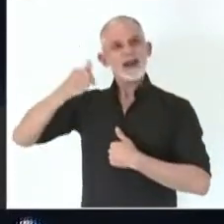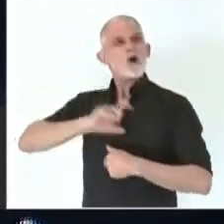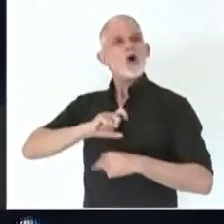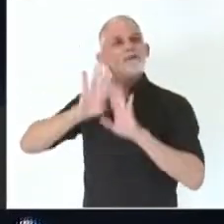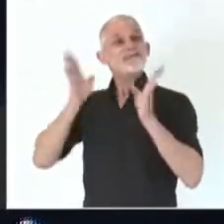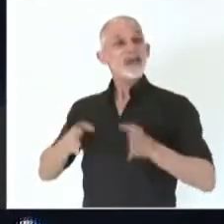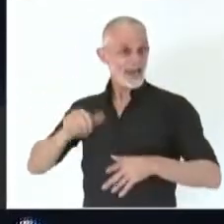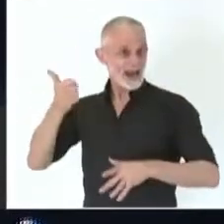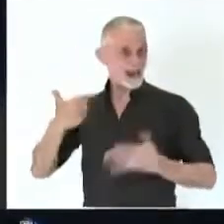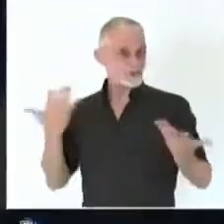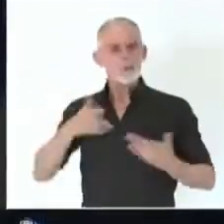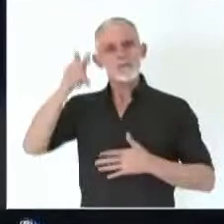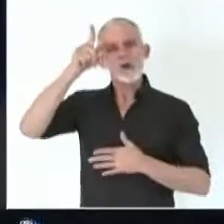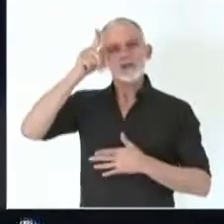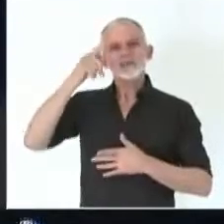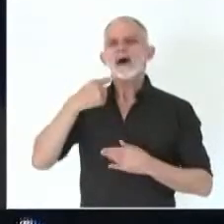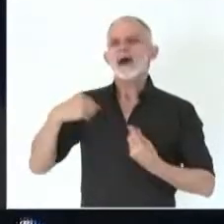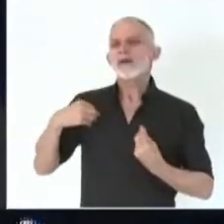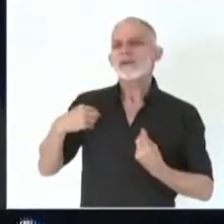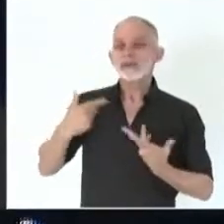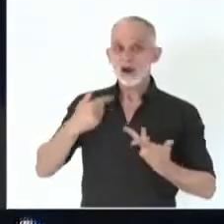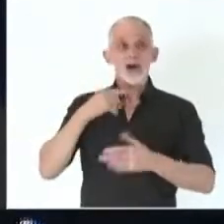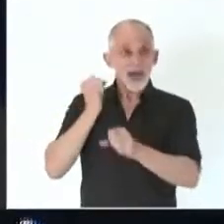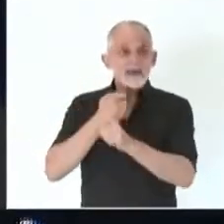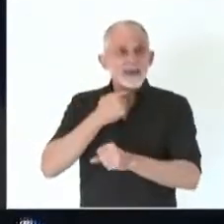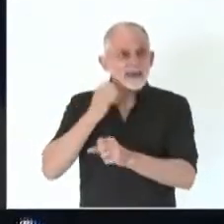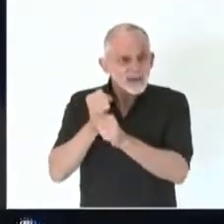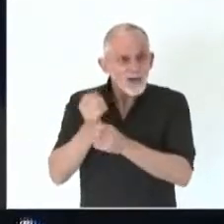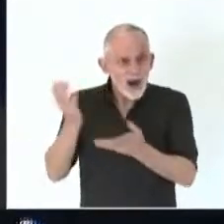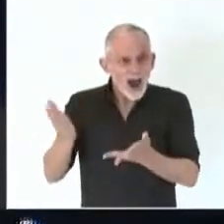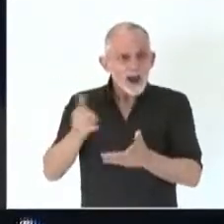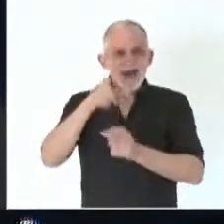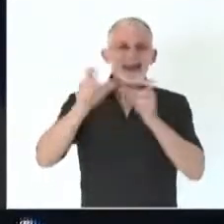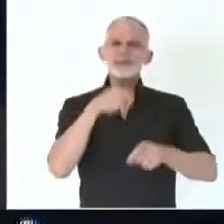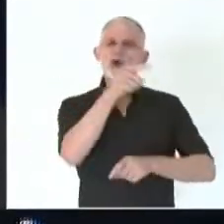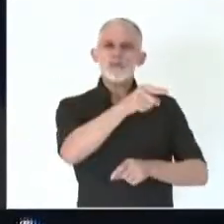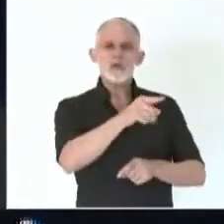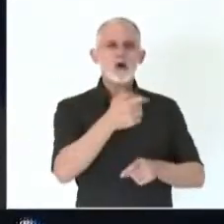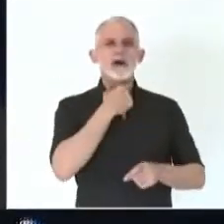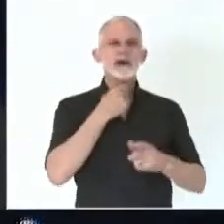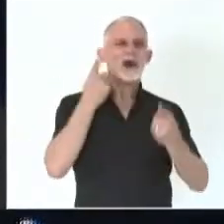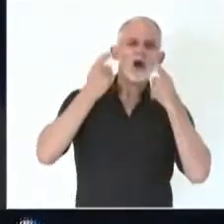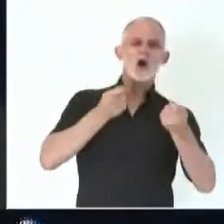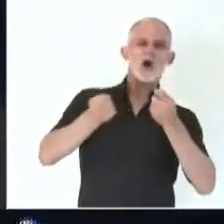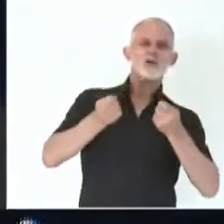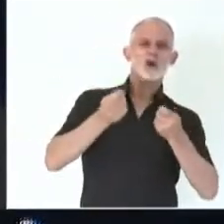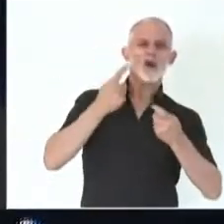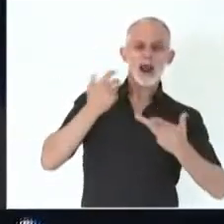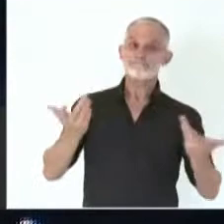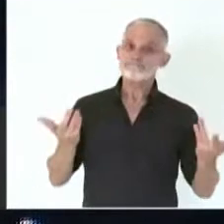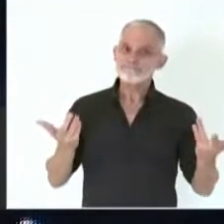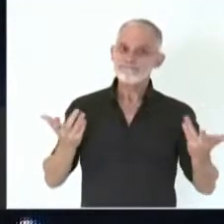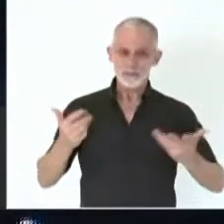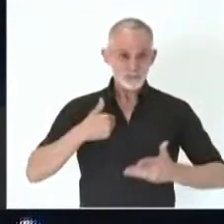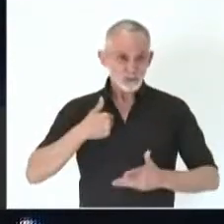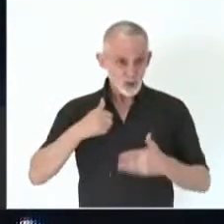NOSOTROS. USTEDES DAN EN LAS CáÁRCELES,